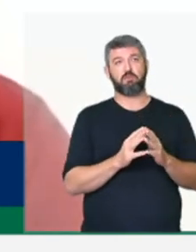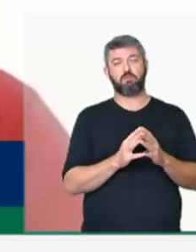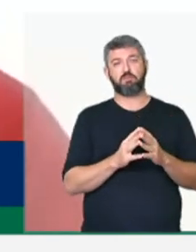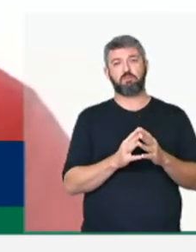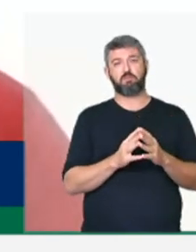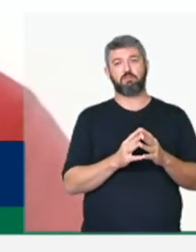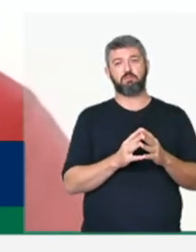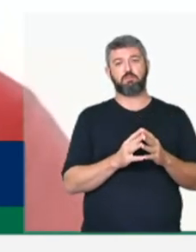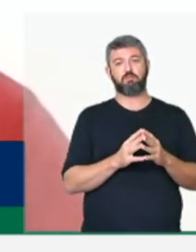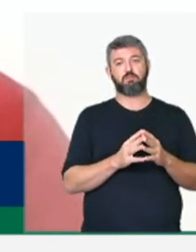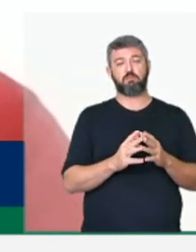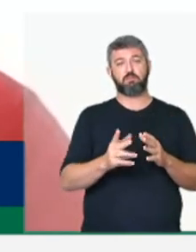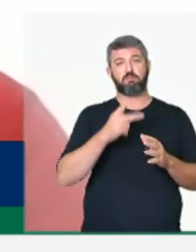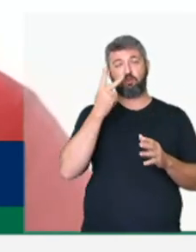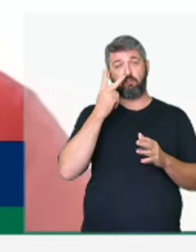DESCONTO DE 5 E 10%, O TEXTO